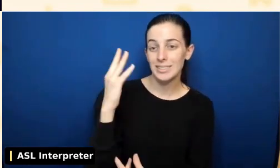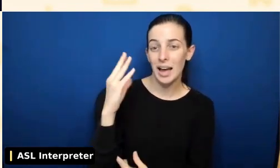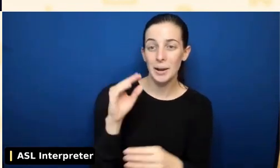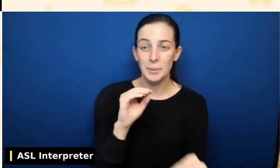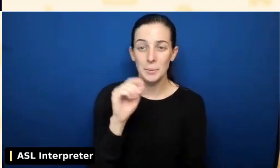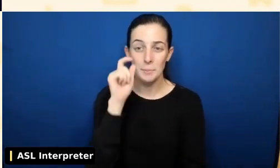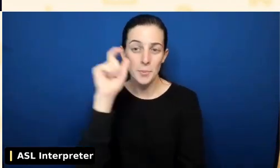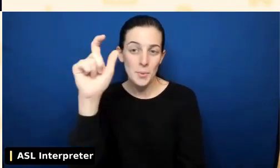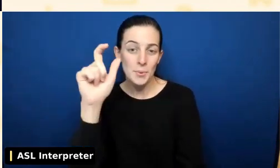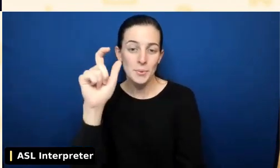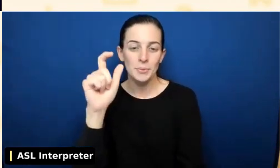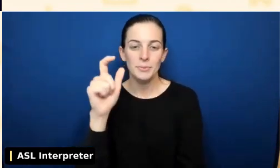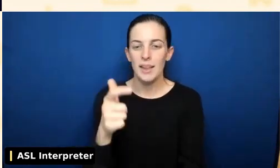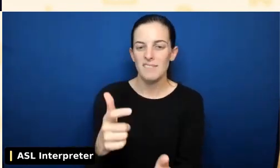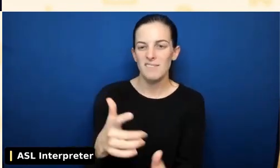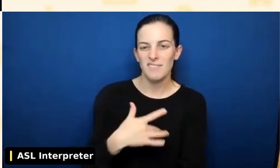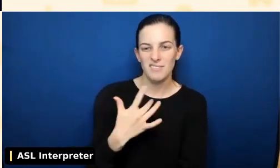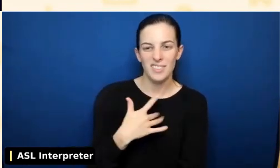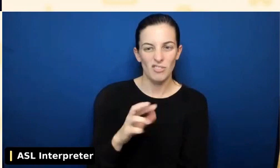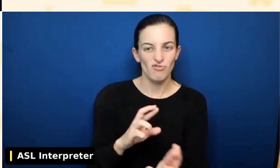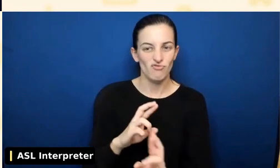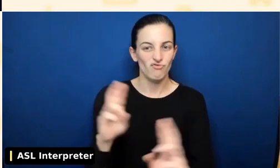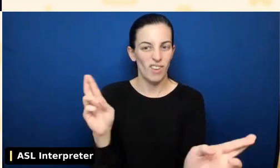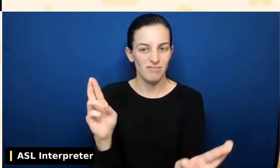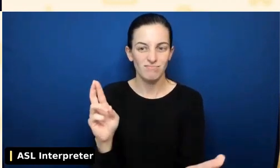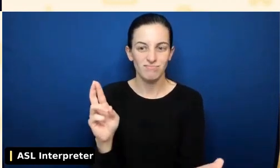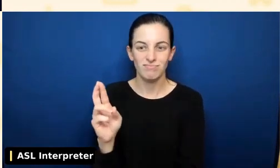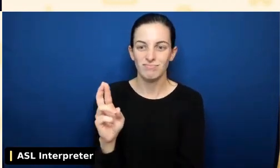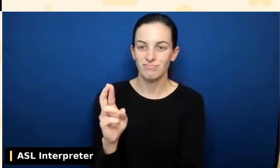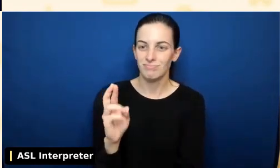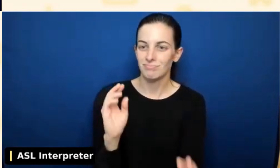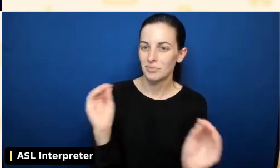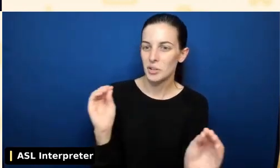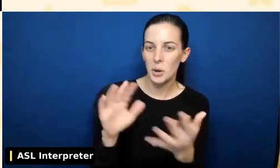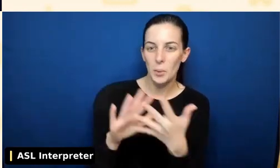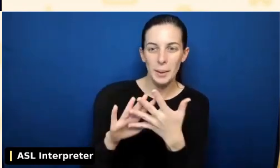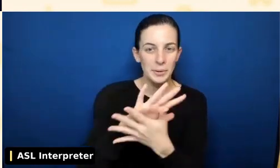Así que me pareció correcto, libre de ambigüedades, agradable y conciso, Estas son las opciones.